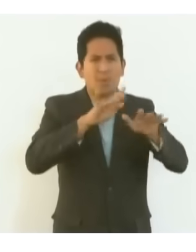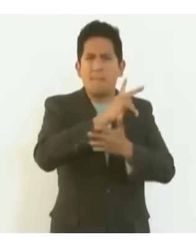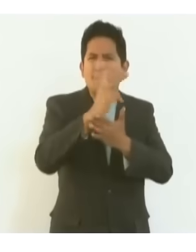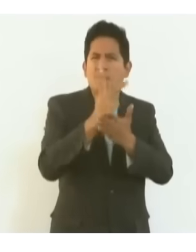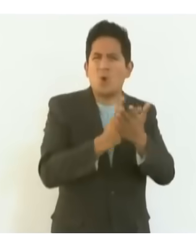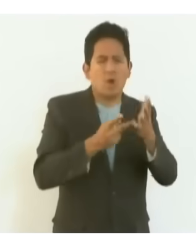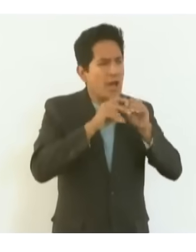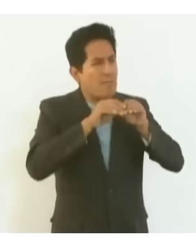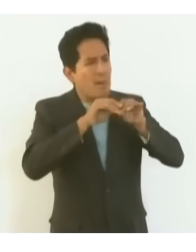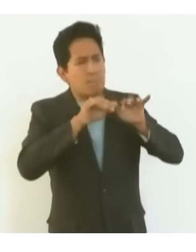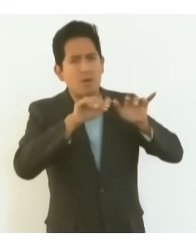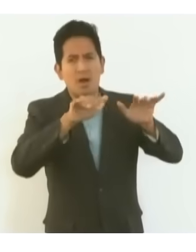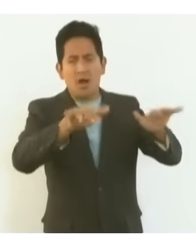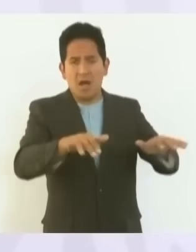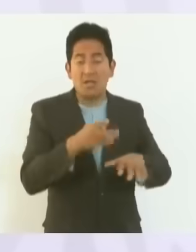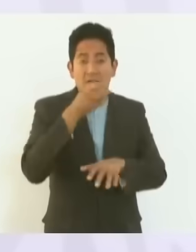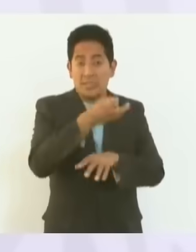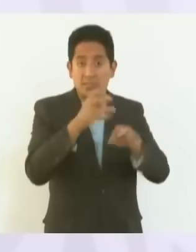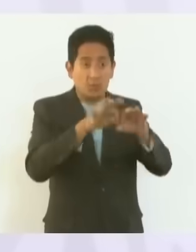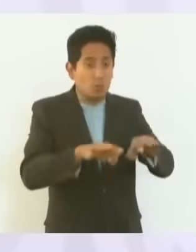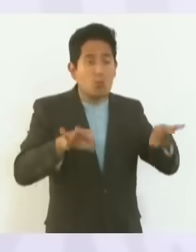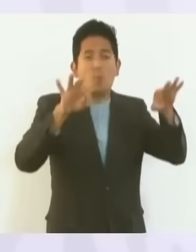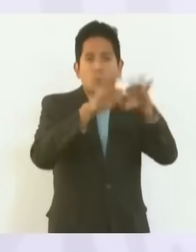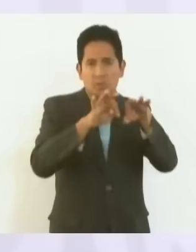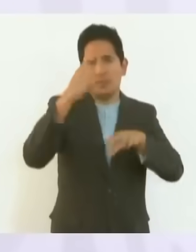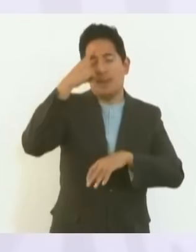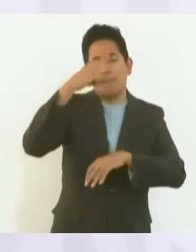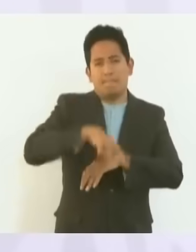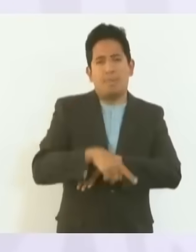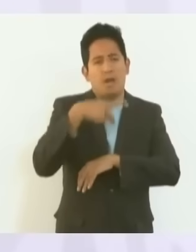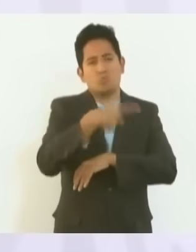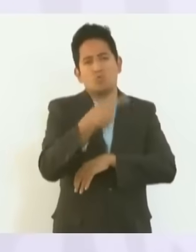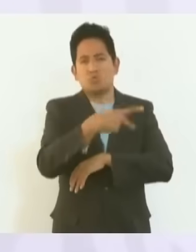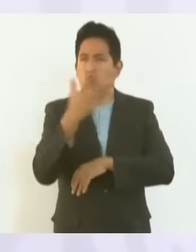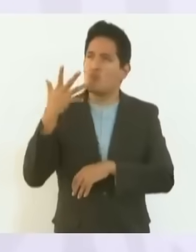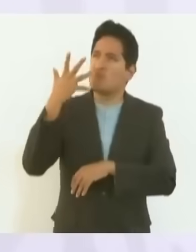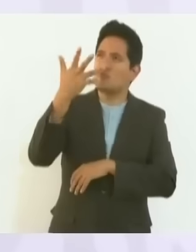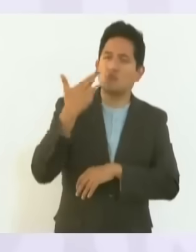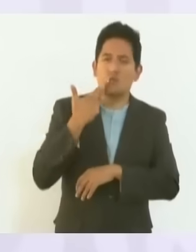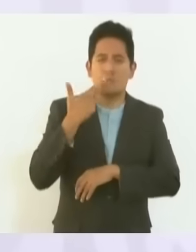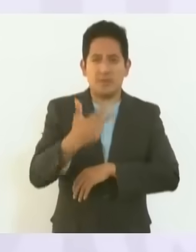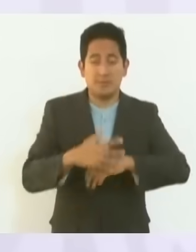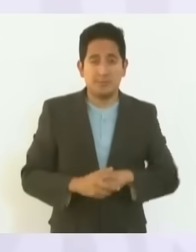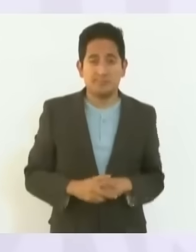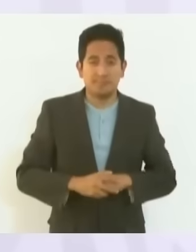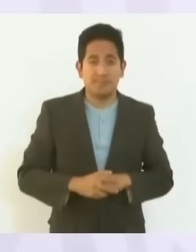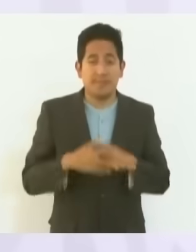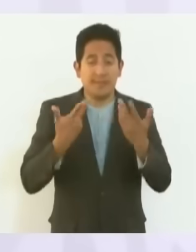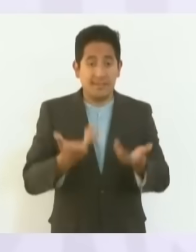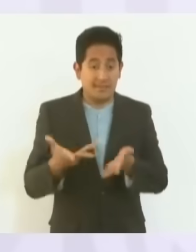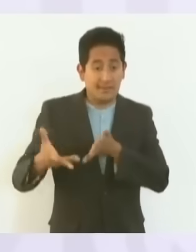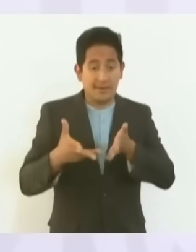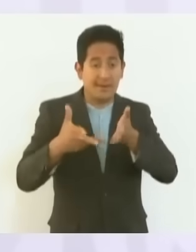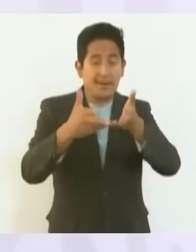hizo en un momento de la historia para el futuro. Al final, el camino a la felicidad no es el poder